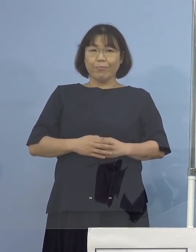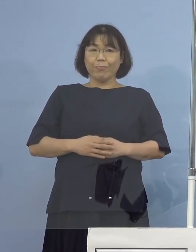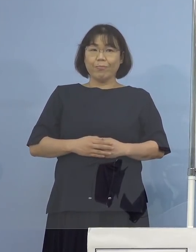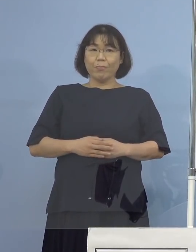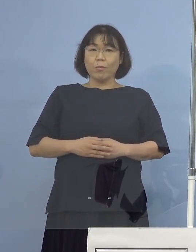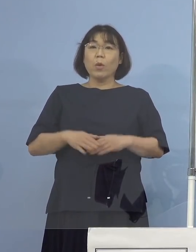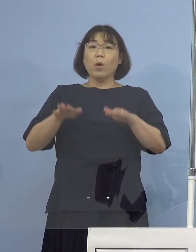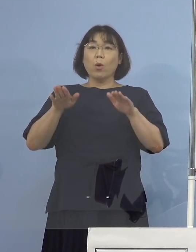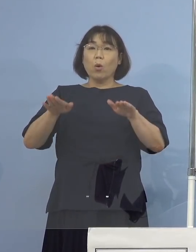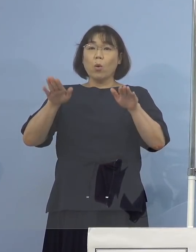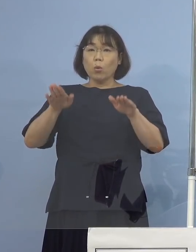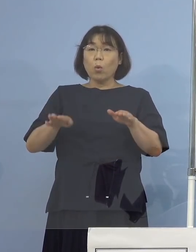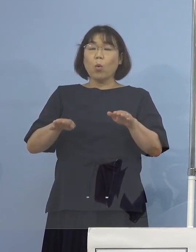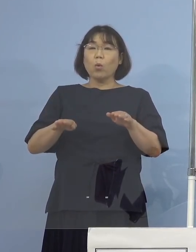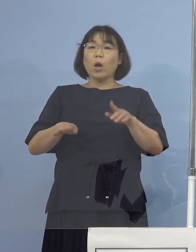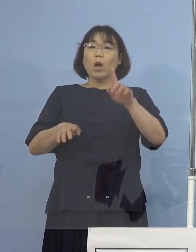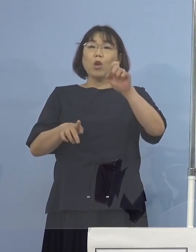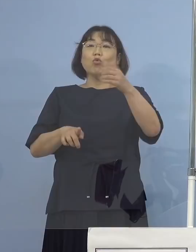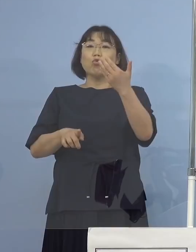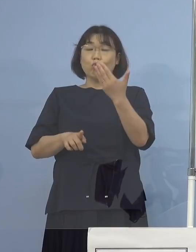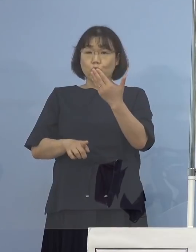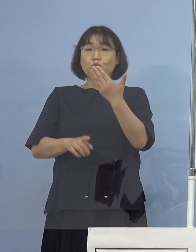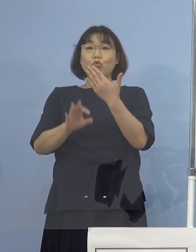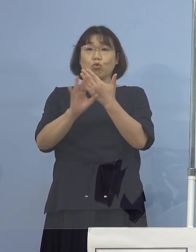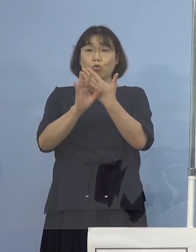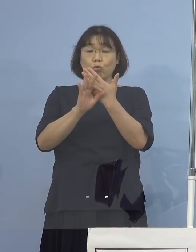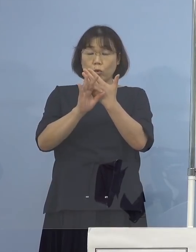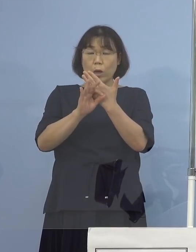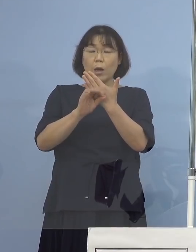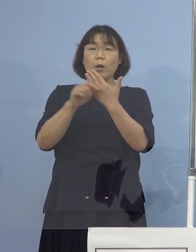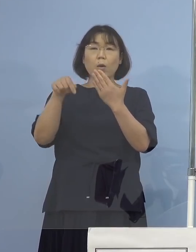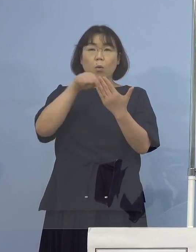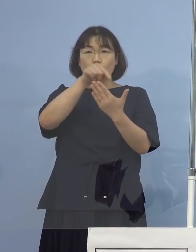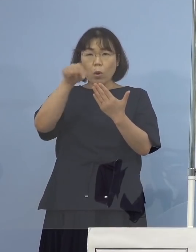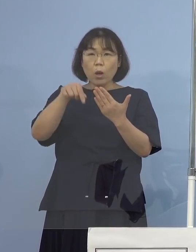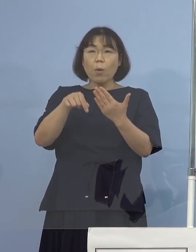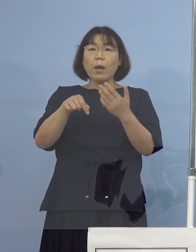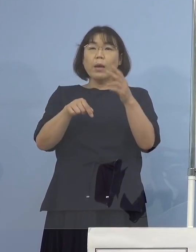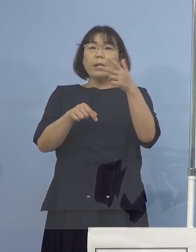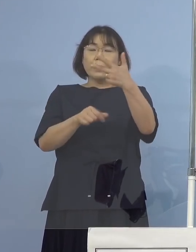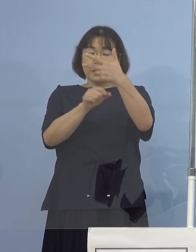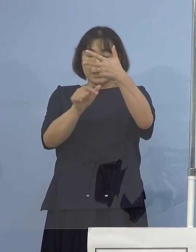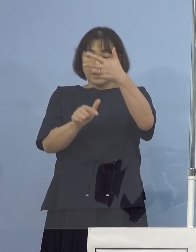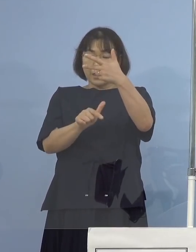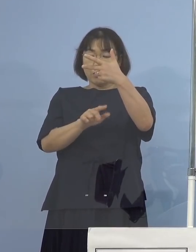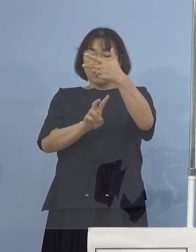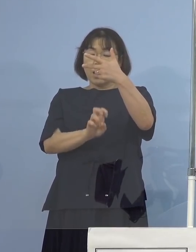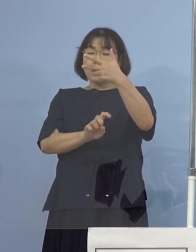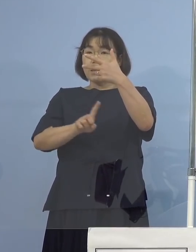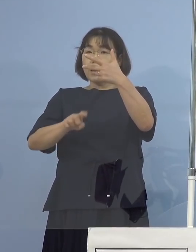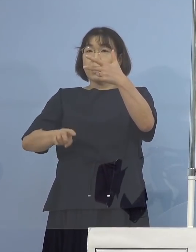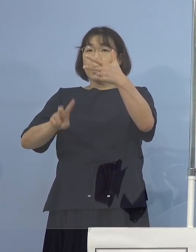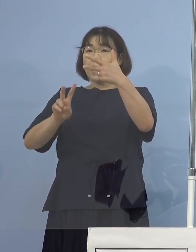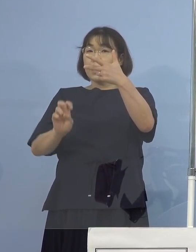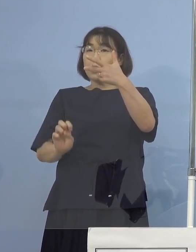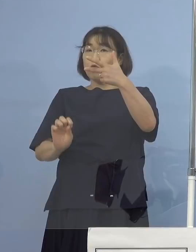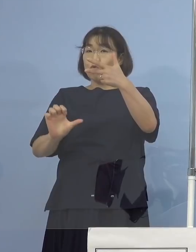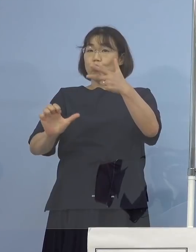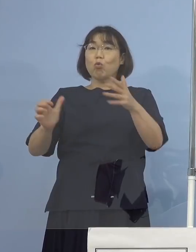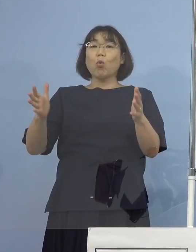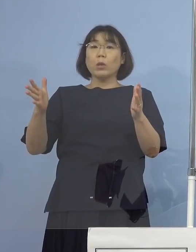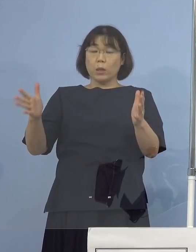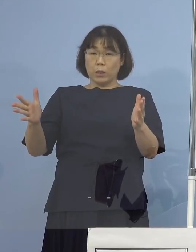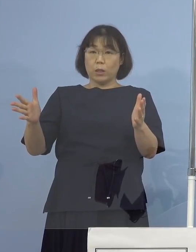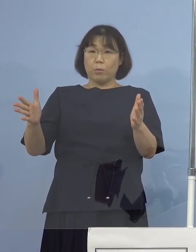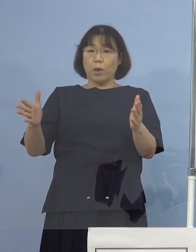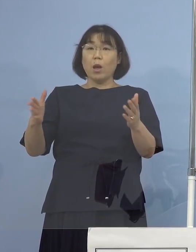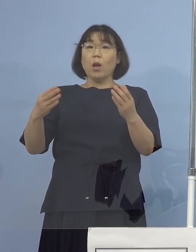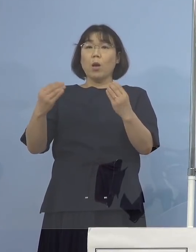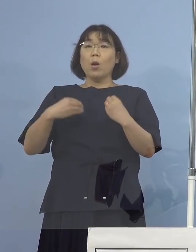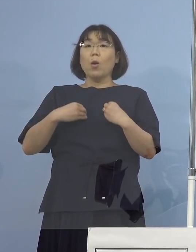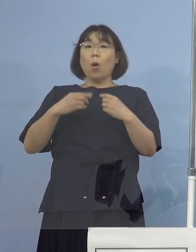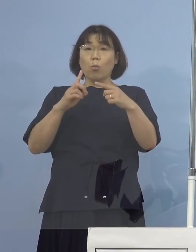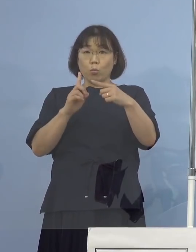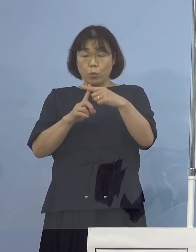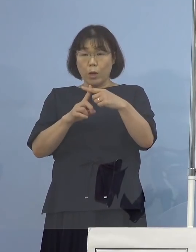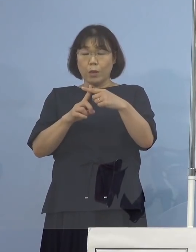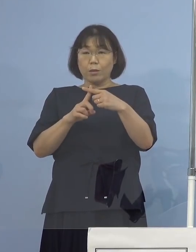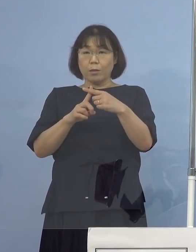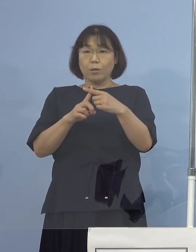今回の19検体こちらについては 7月20日から7月25日の陽性分ということになります